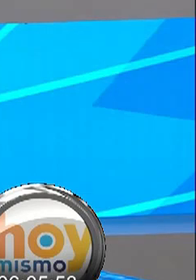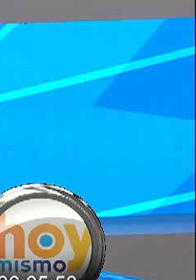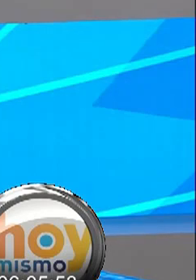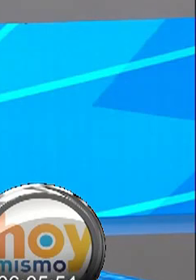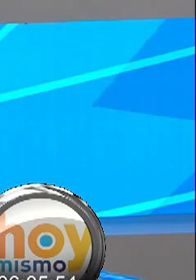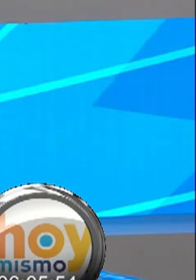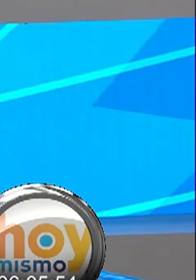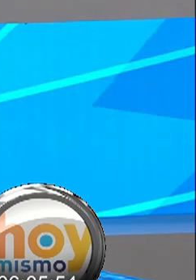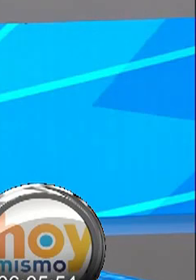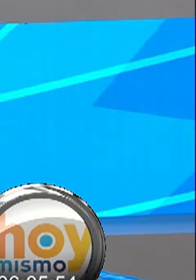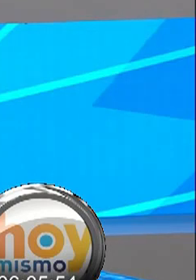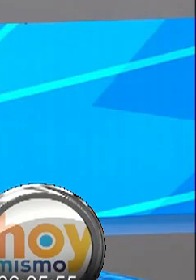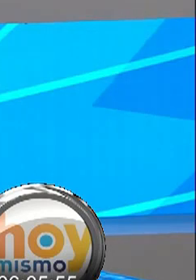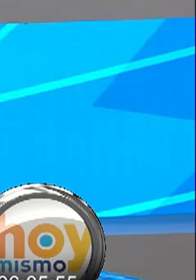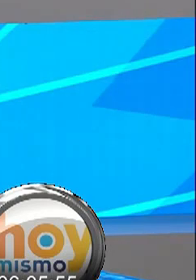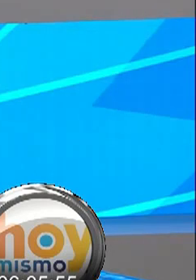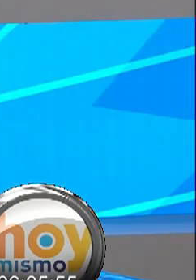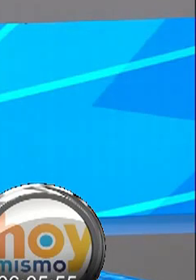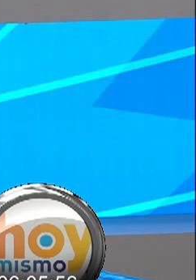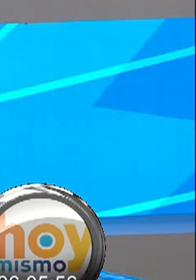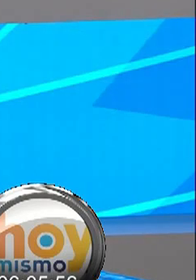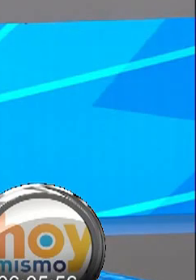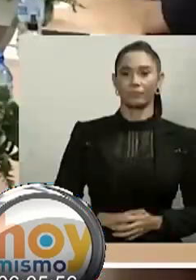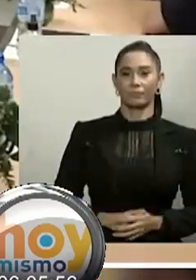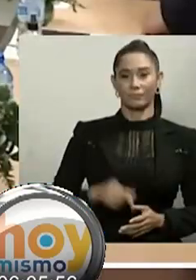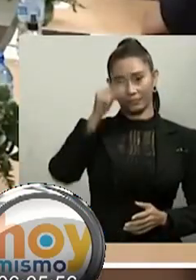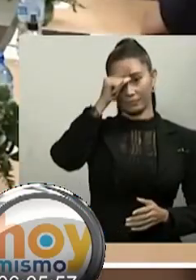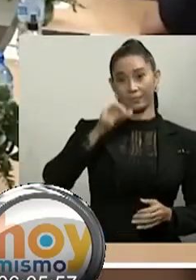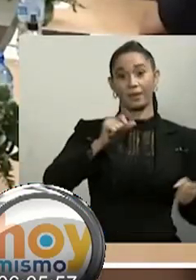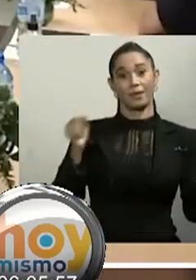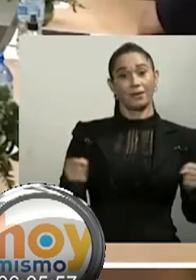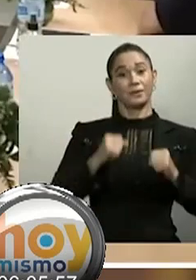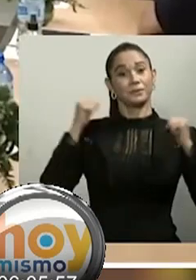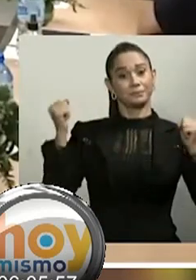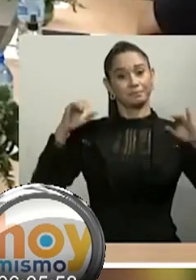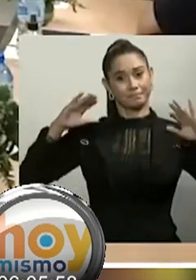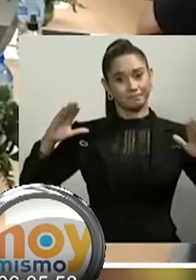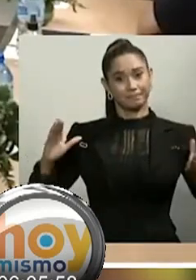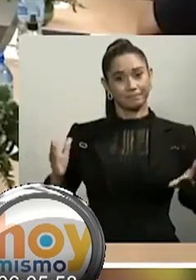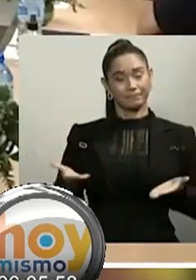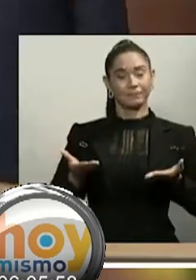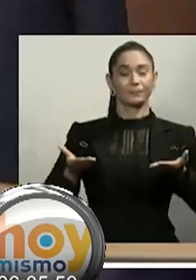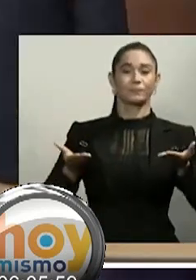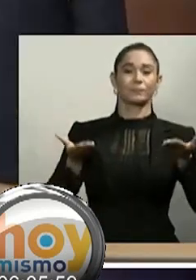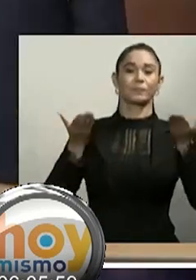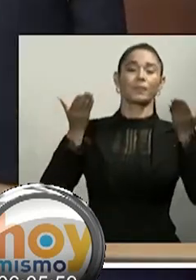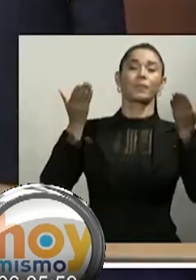son las discusiones de los sistemas salariales porque no es verdad que la clase trabajadora